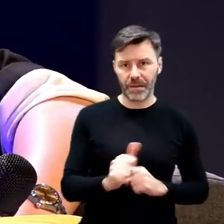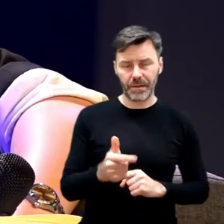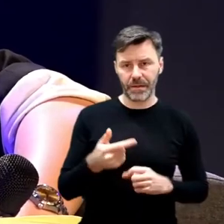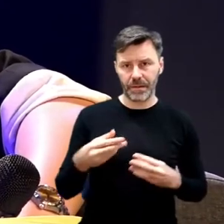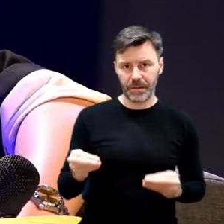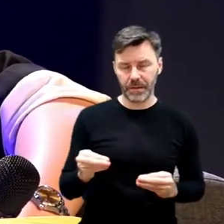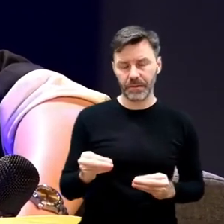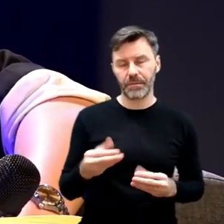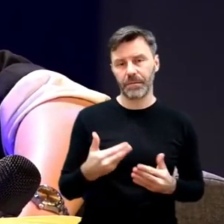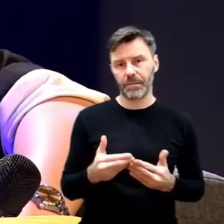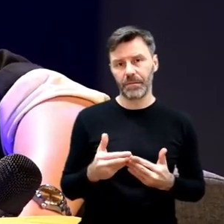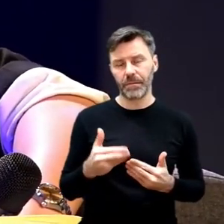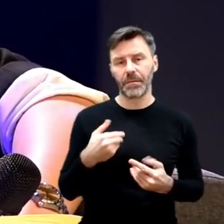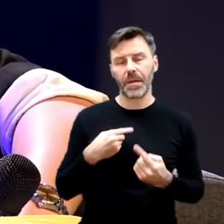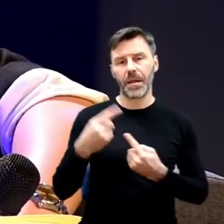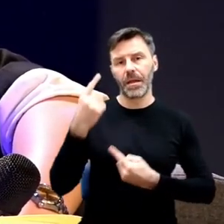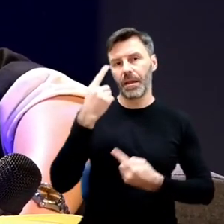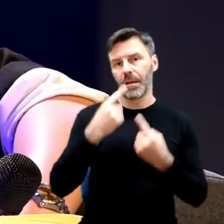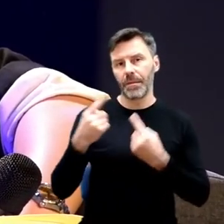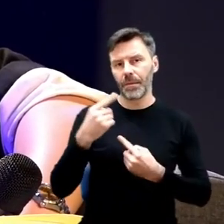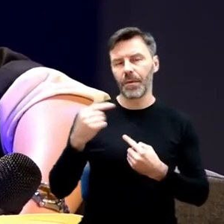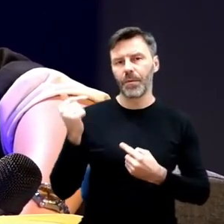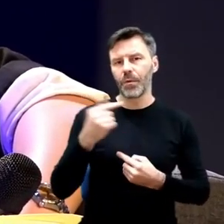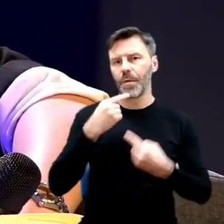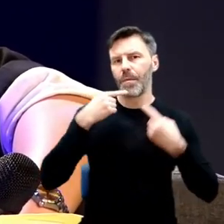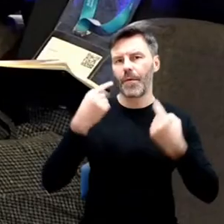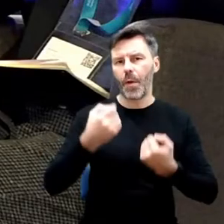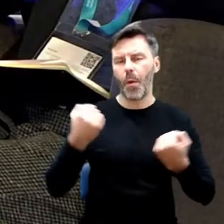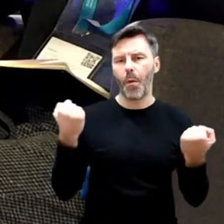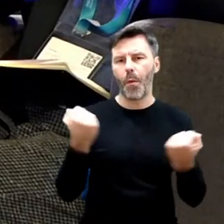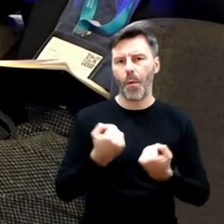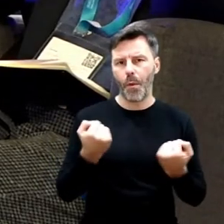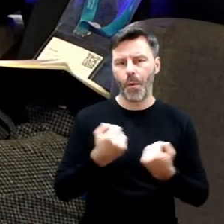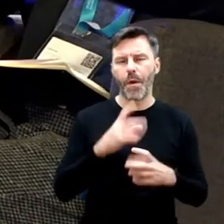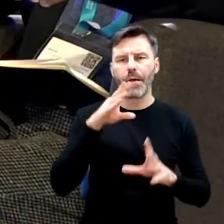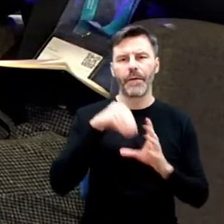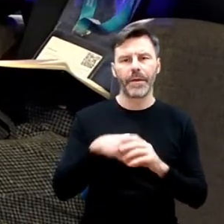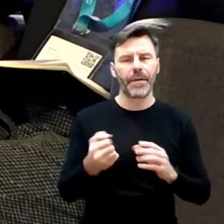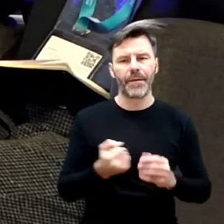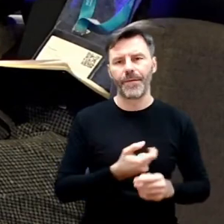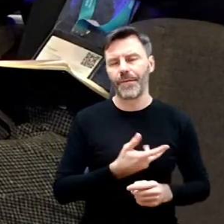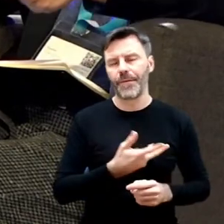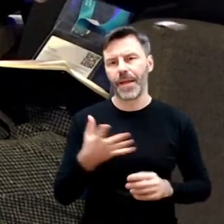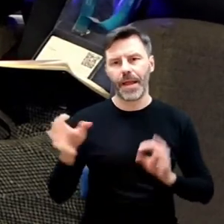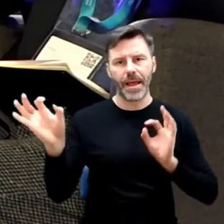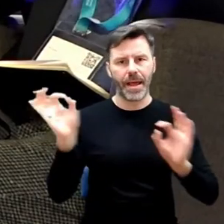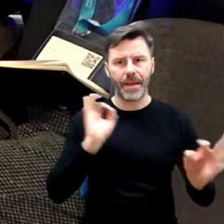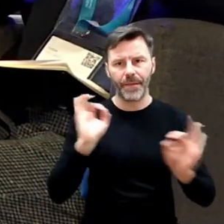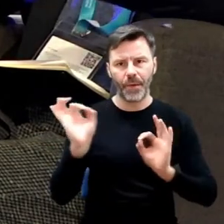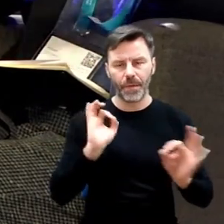żeby to wybrzmiało silniej w zalewie tych wszystkich informacji dotyczących finansowania, partycypacji,